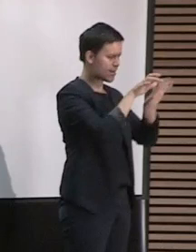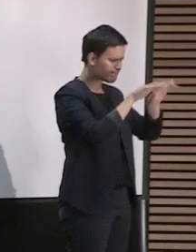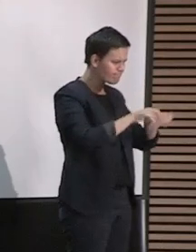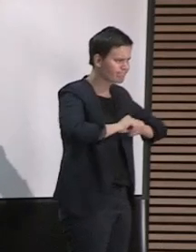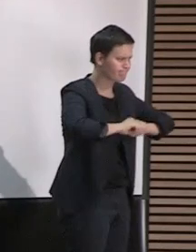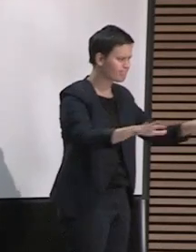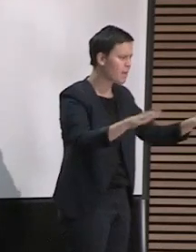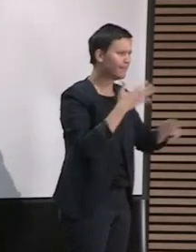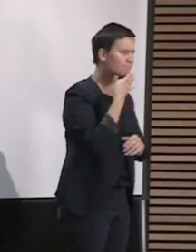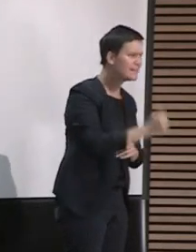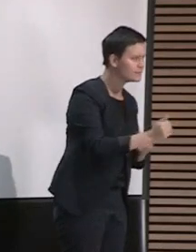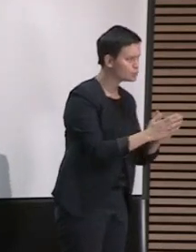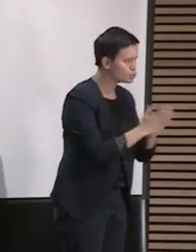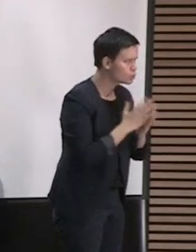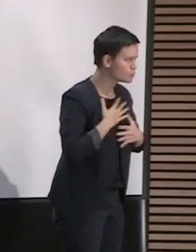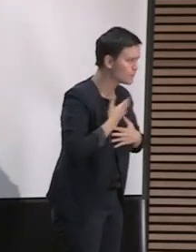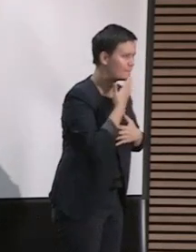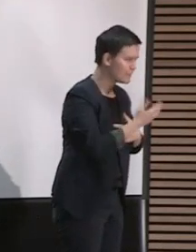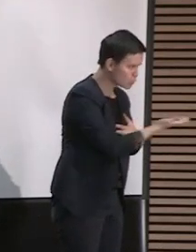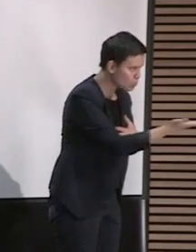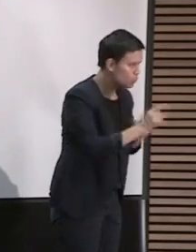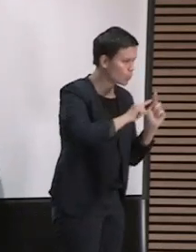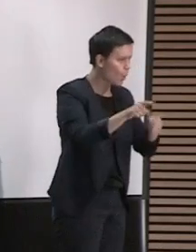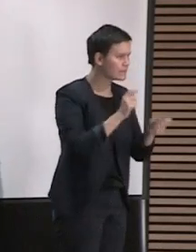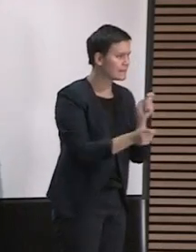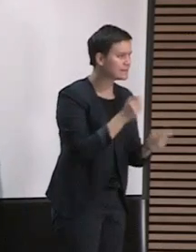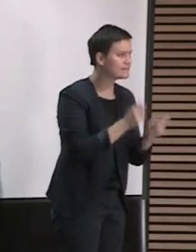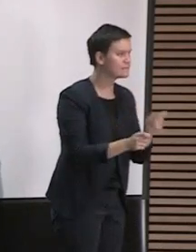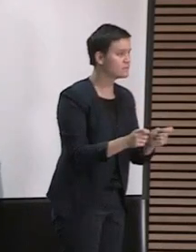te mohio au kei te mahi etahi o nga rangatira o te whare karakia ki te hunga p